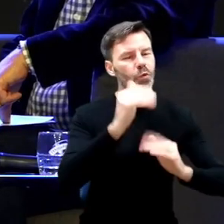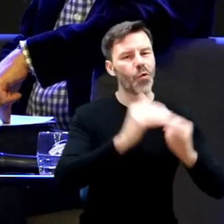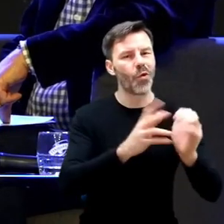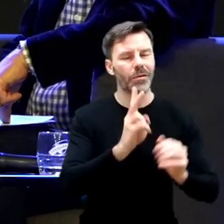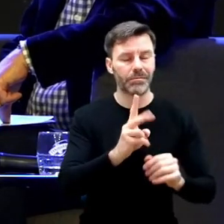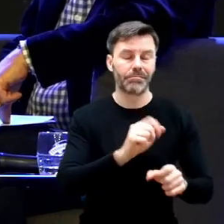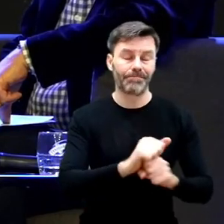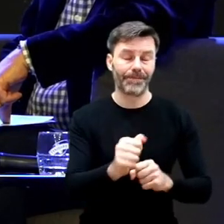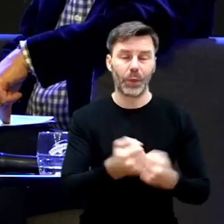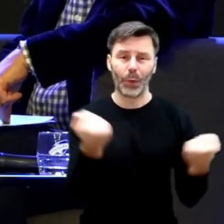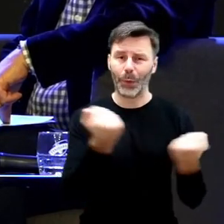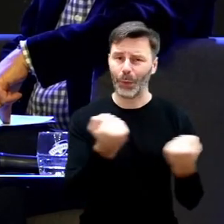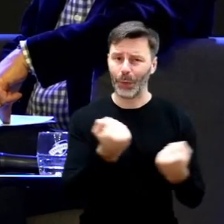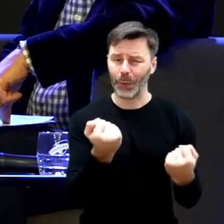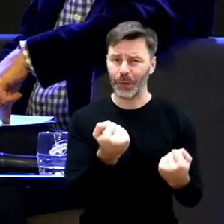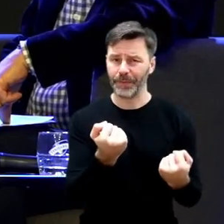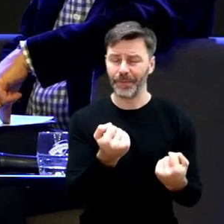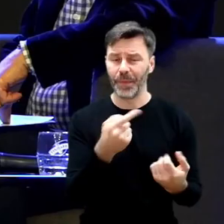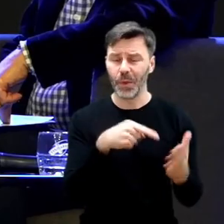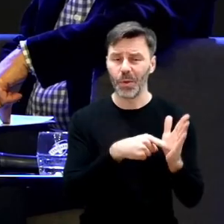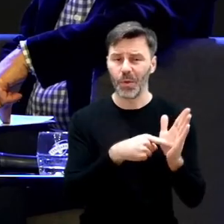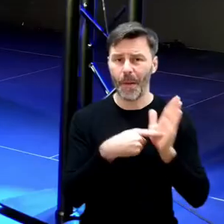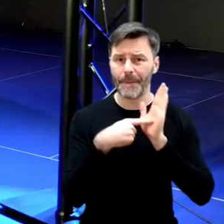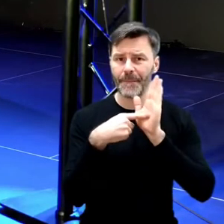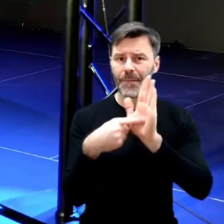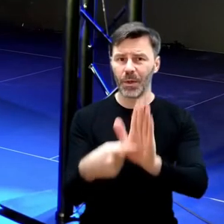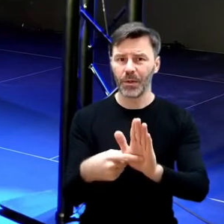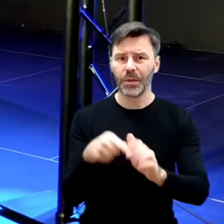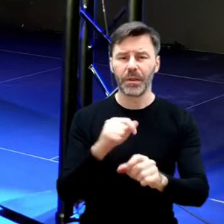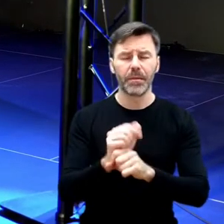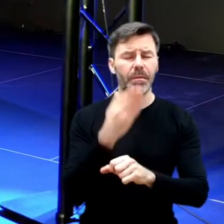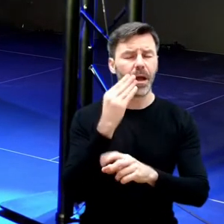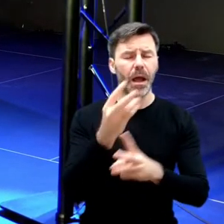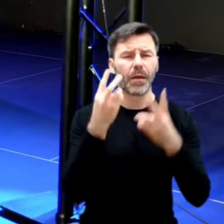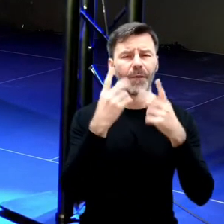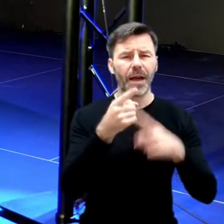To pokazuje, jaki jest to kluczowy element